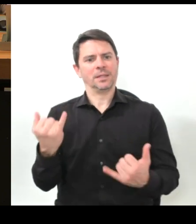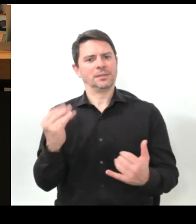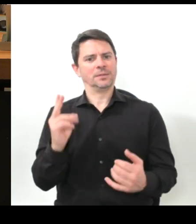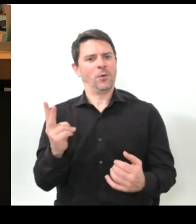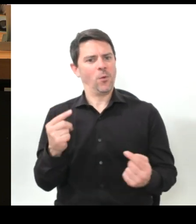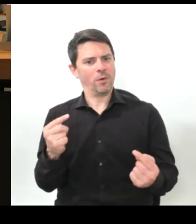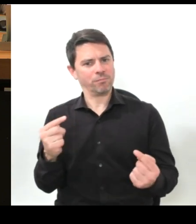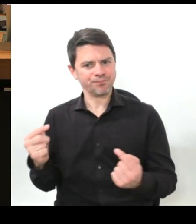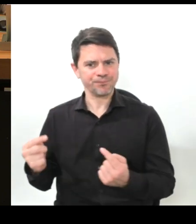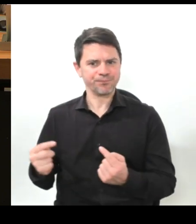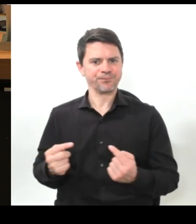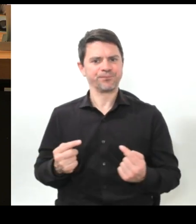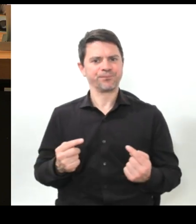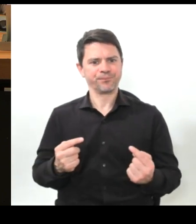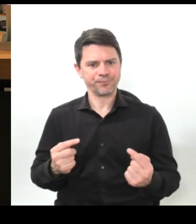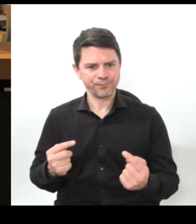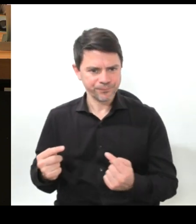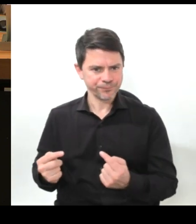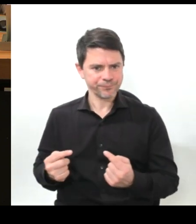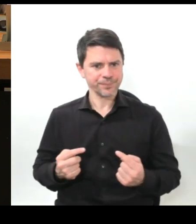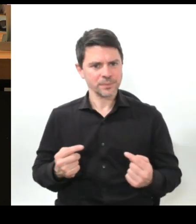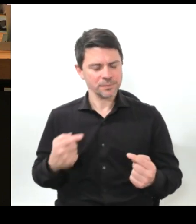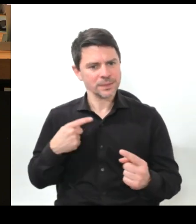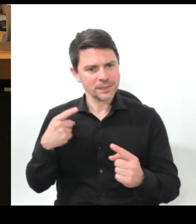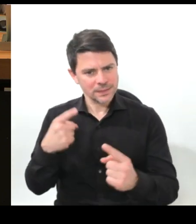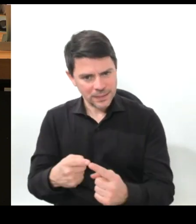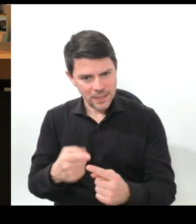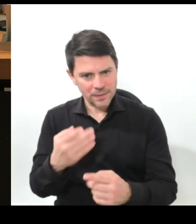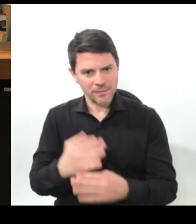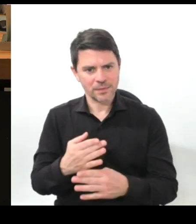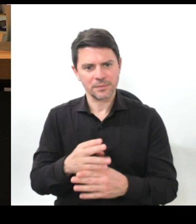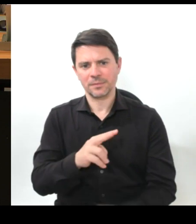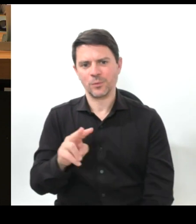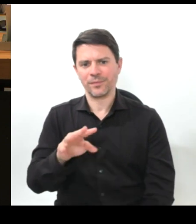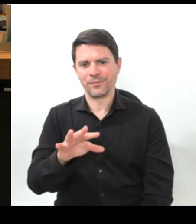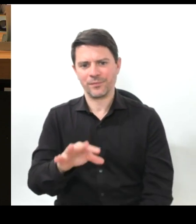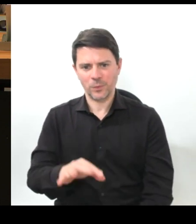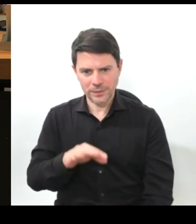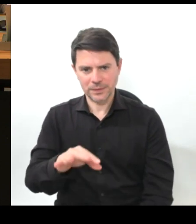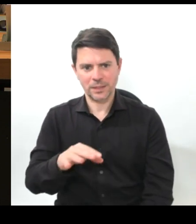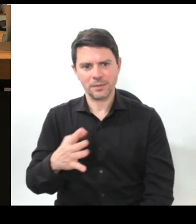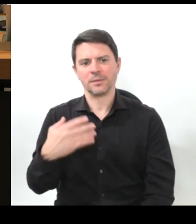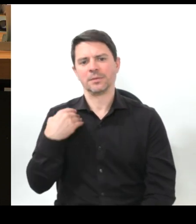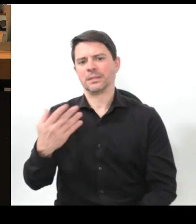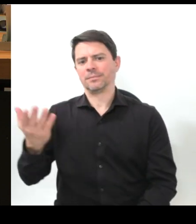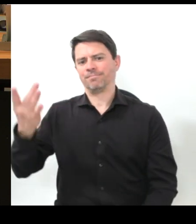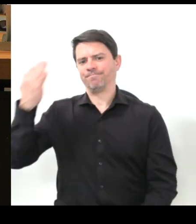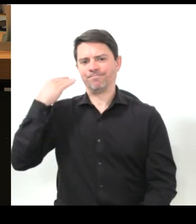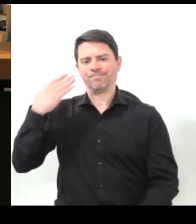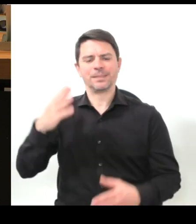selber gesetzt haben, in Koalitionsverträge Zetra umzusetzen. Es sind einige Gesetzesverschärfungen